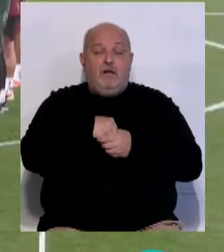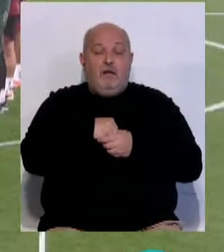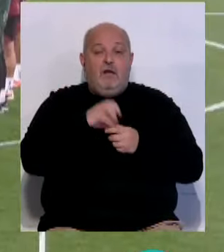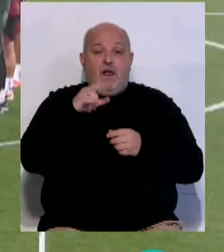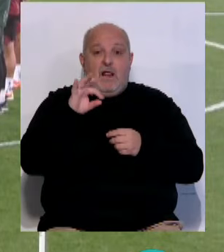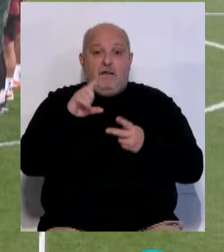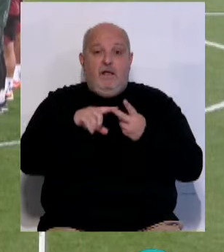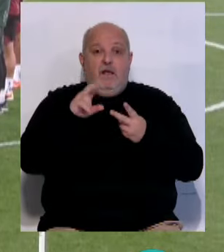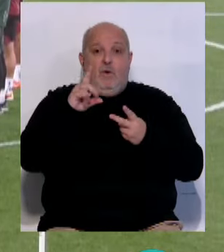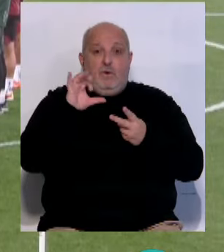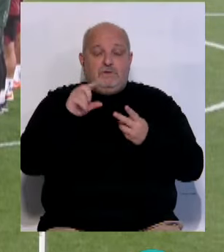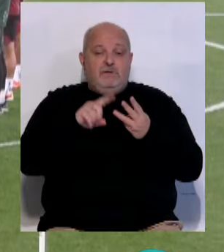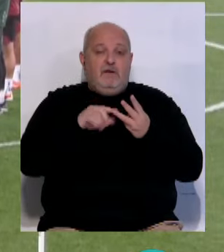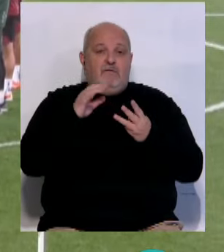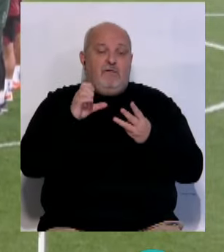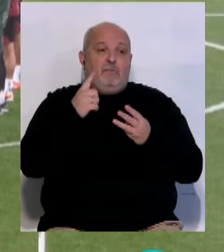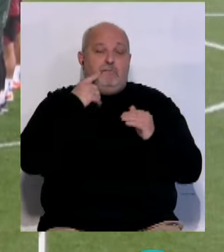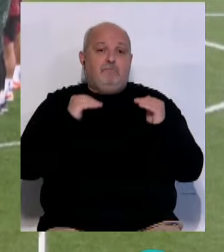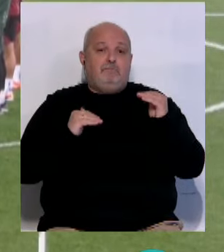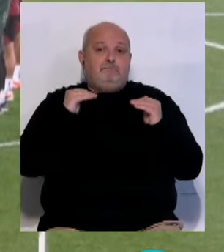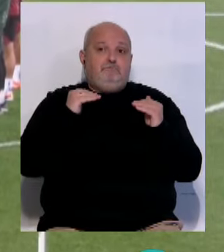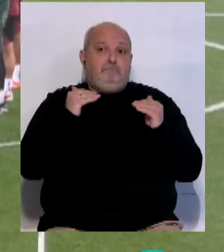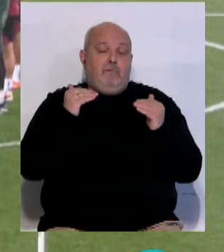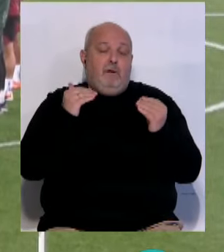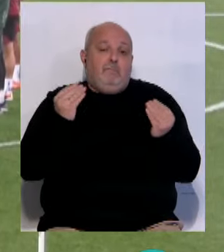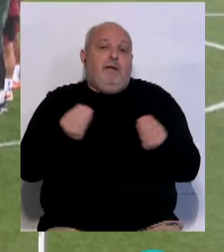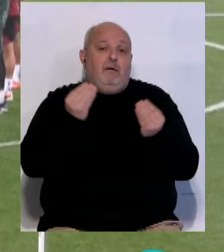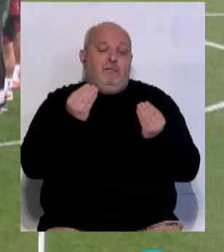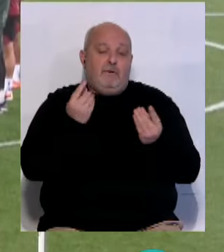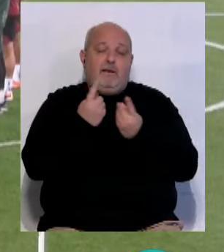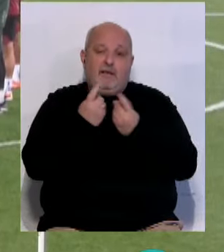de Luis Hernández se conseguiría esa columna vertebral pero claro necesitamos esos jugadores